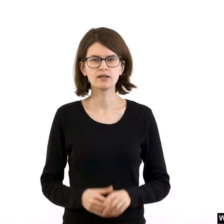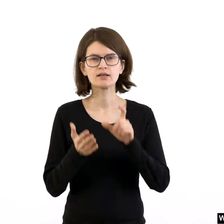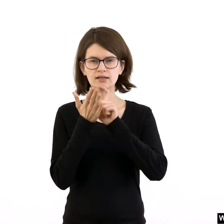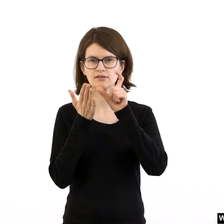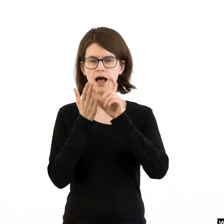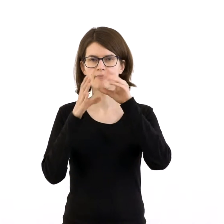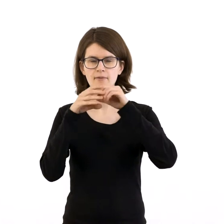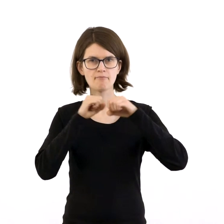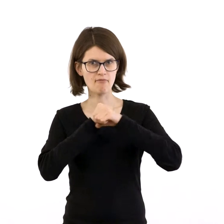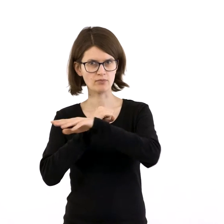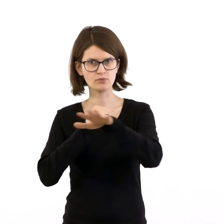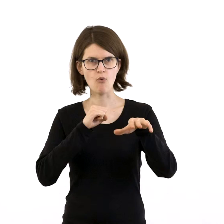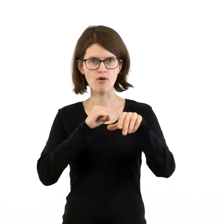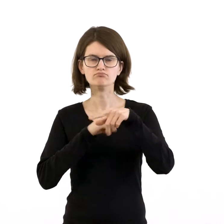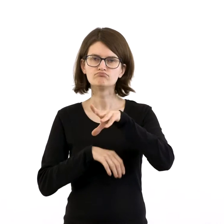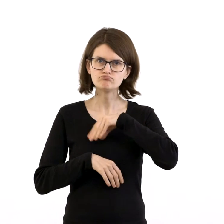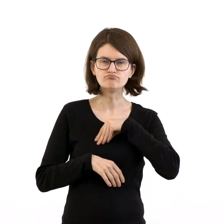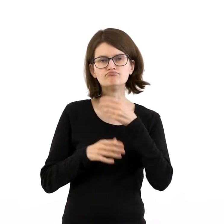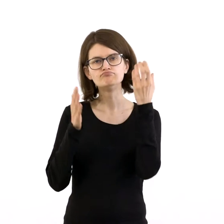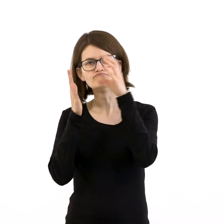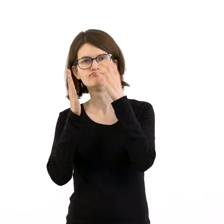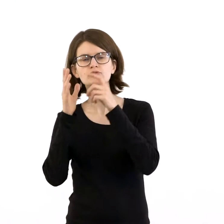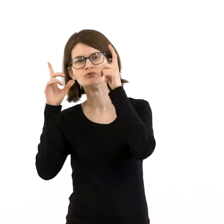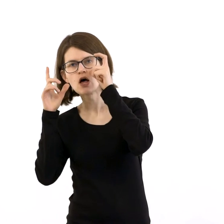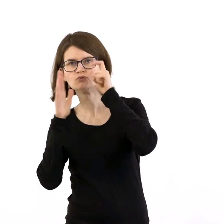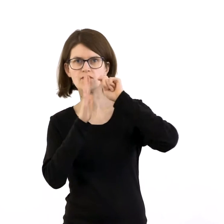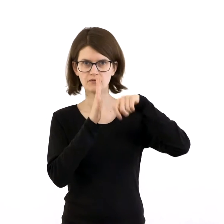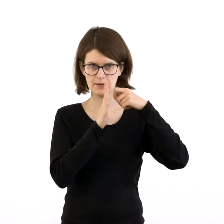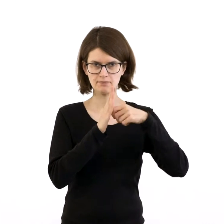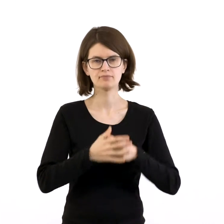Instagram to serwis społecznościowy, który pozwala na publikowanie zdjęć oraz video.